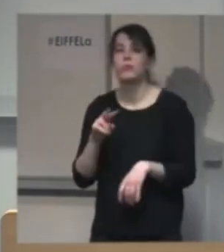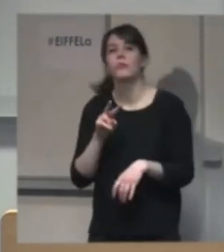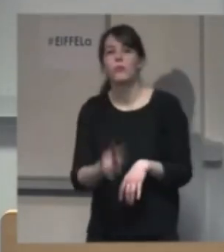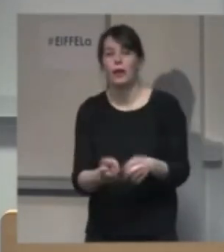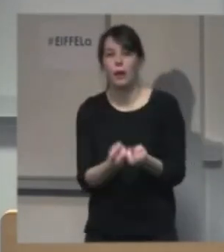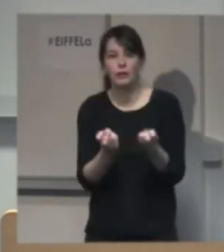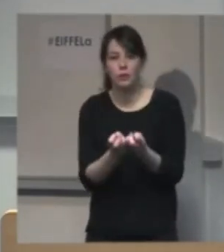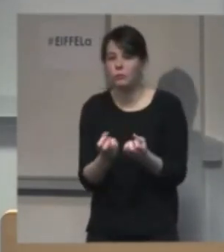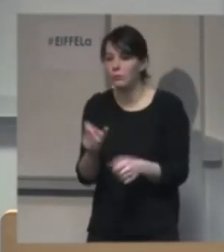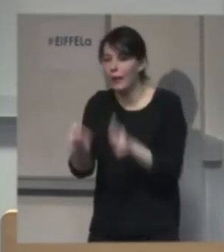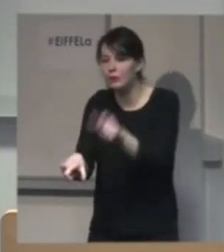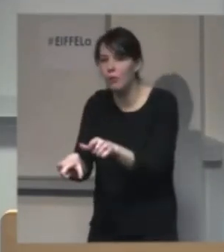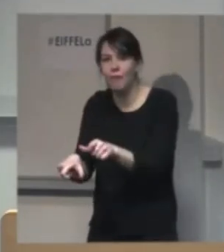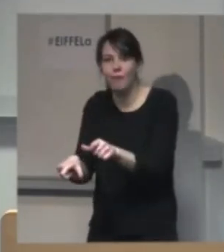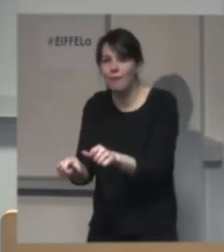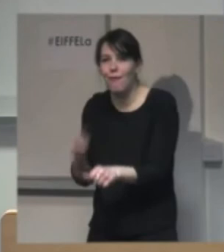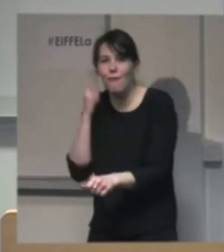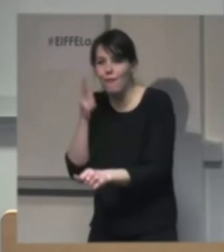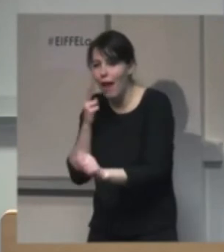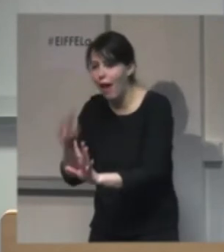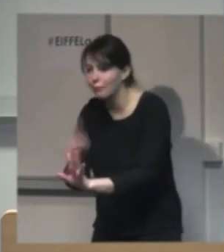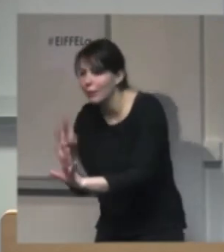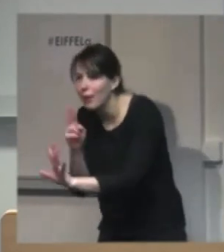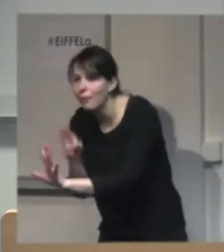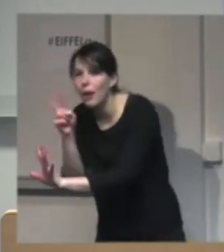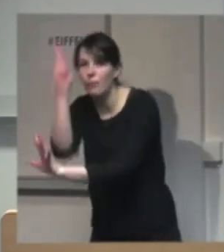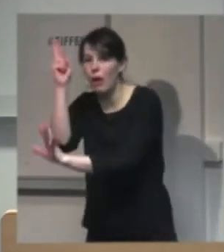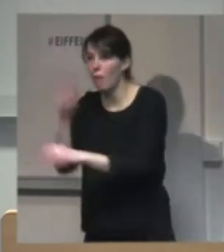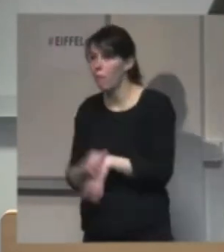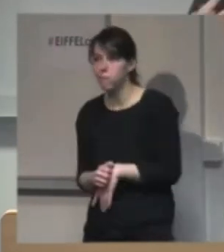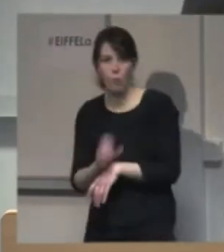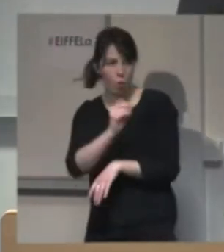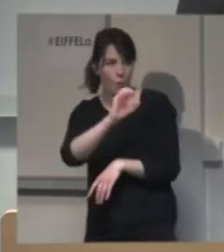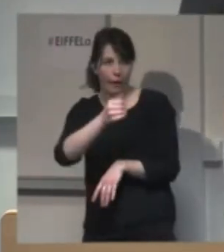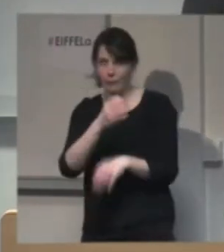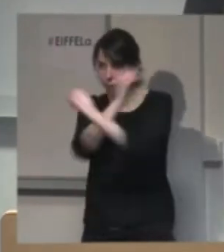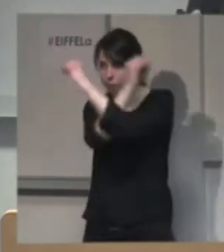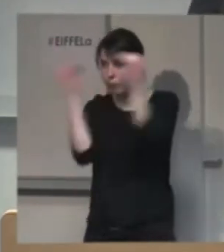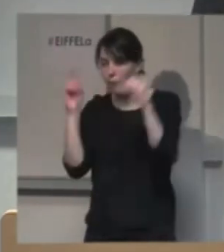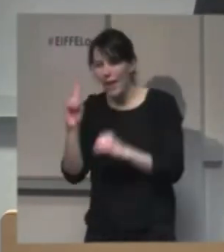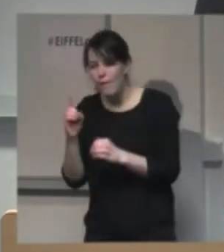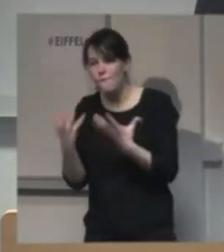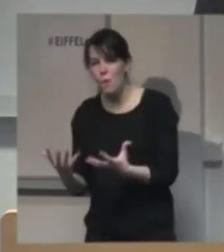il y a des vignerons, par exemple, pas forcément sensibles au numérique, mais qui veulent partager leur expérience.